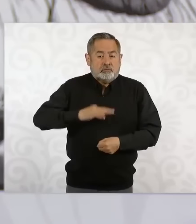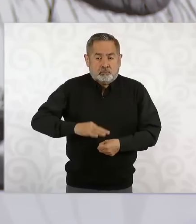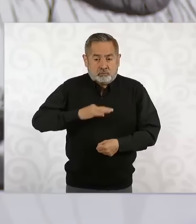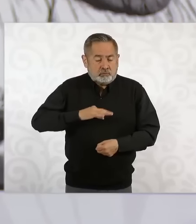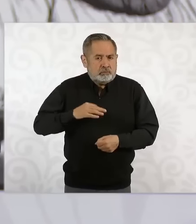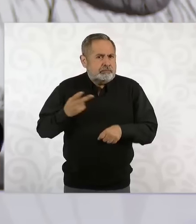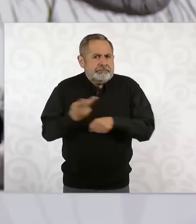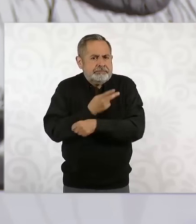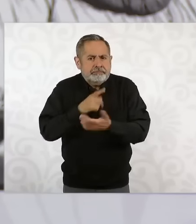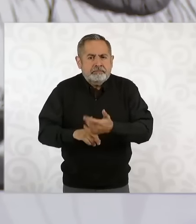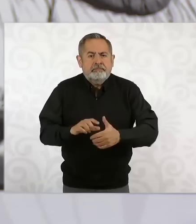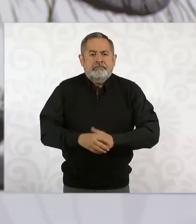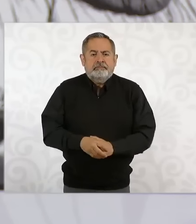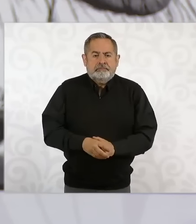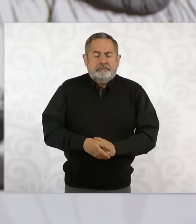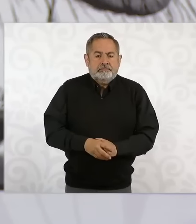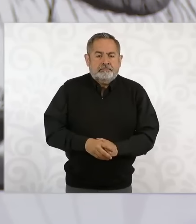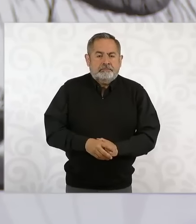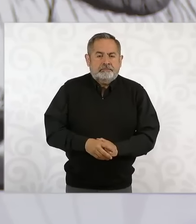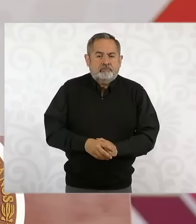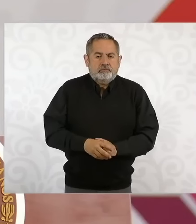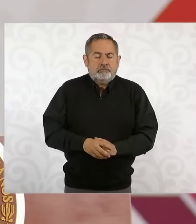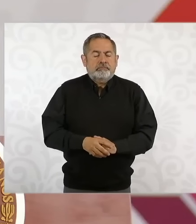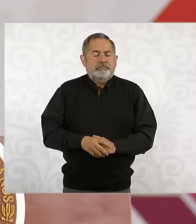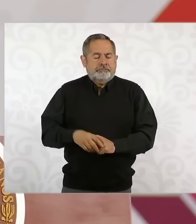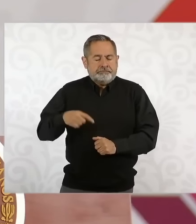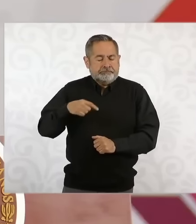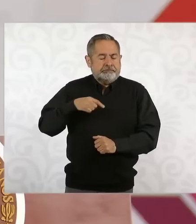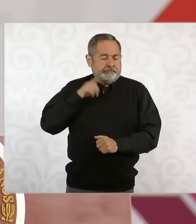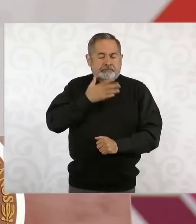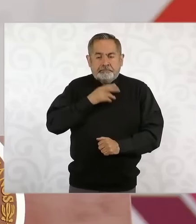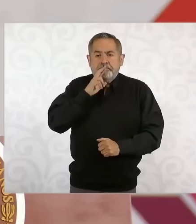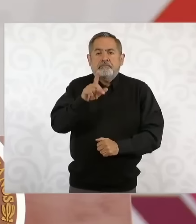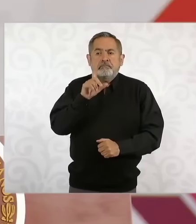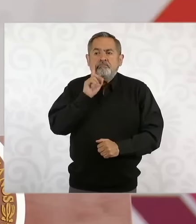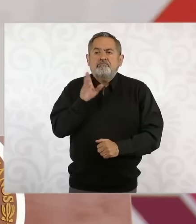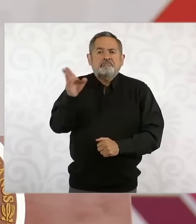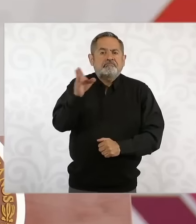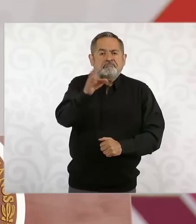Vamos a estar yendo a las entidades para el tema de seguridad y algunos otros temas. Entonces,